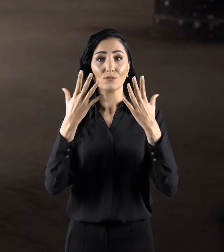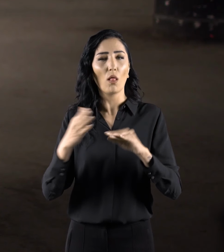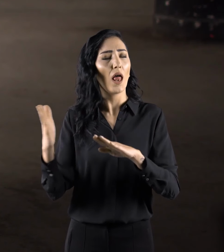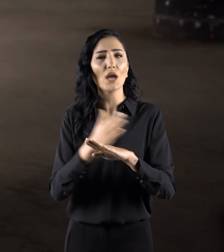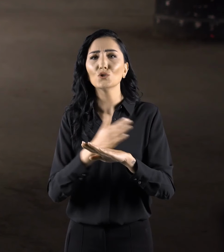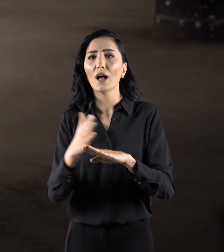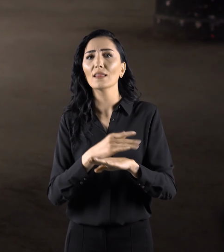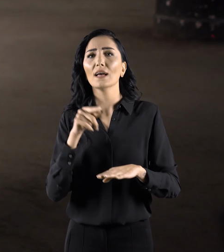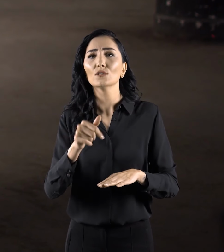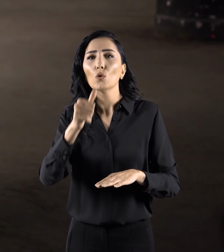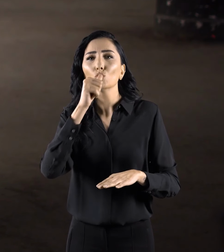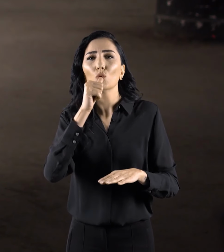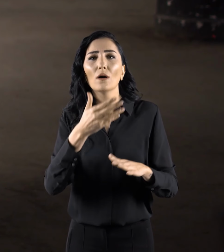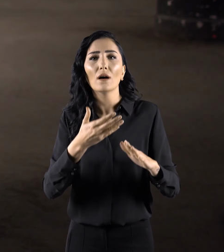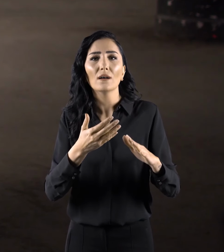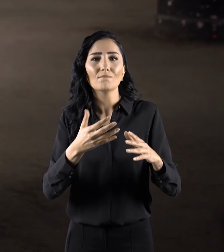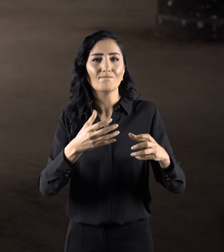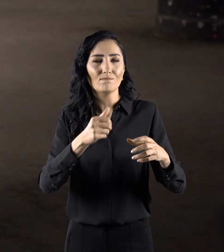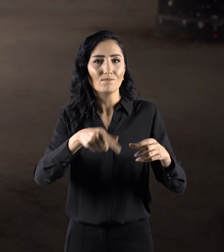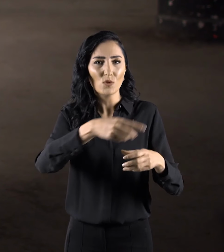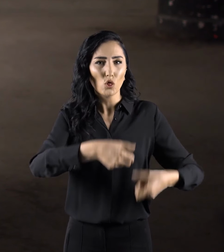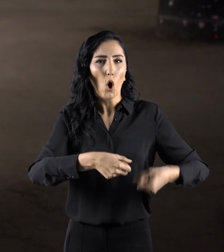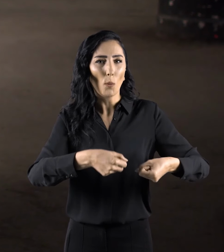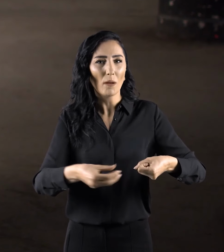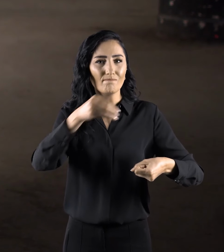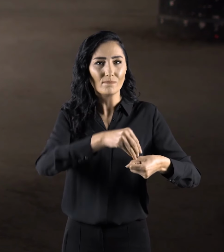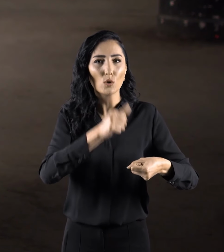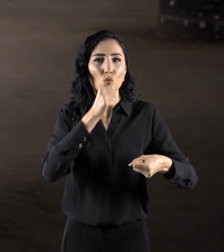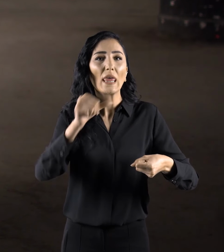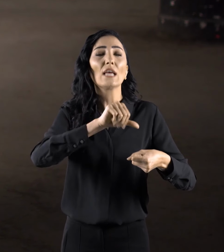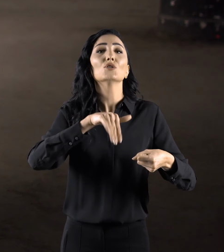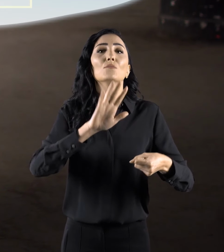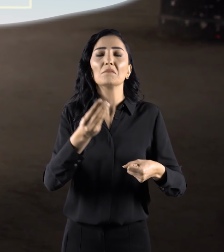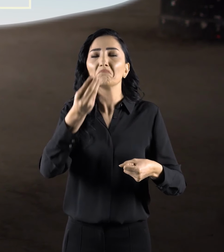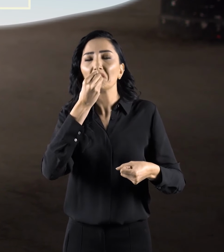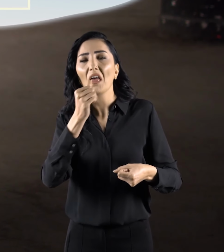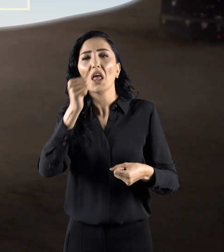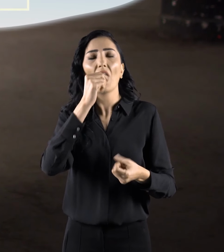Evinizde bulunan eşyalarınızı su geçirmeyecek torbalarla koruyun yanınıza alacağınız